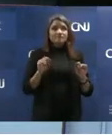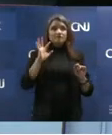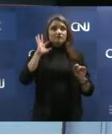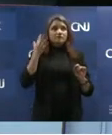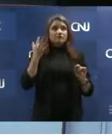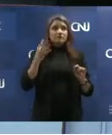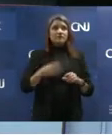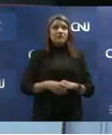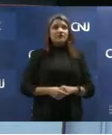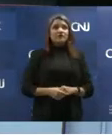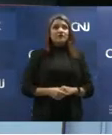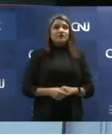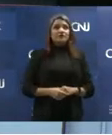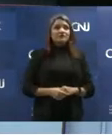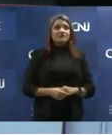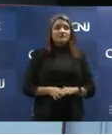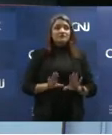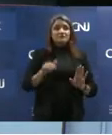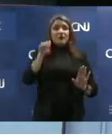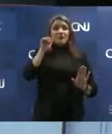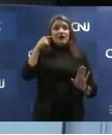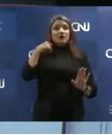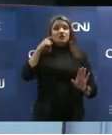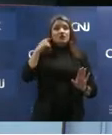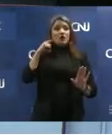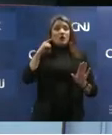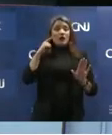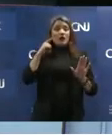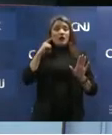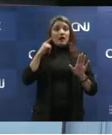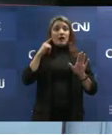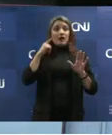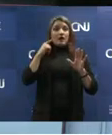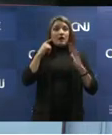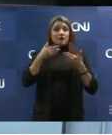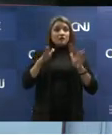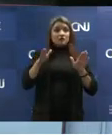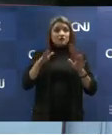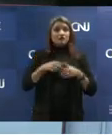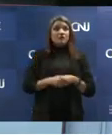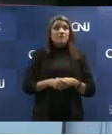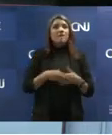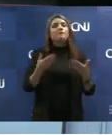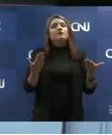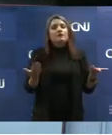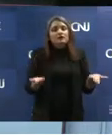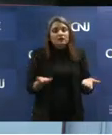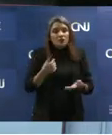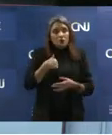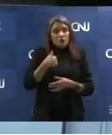até então no encaminhamento, eu estou encaminhando para a instauração